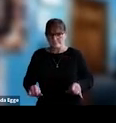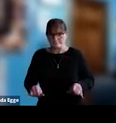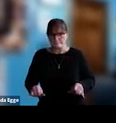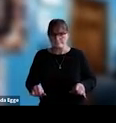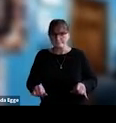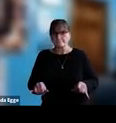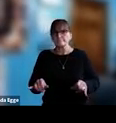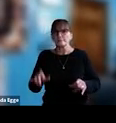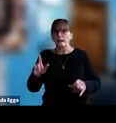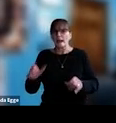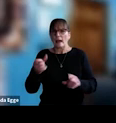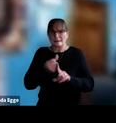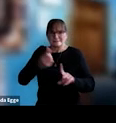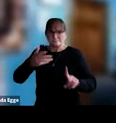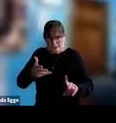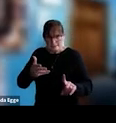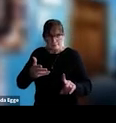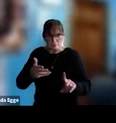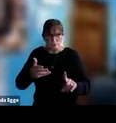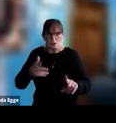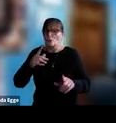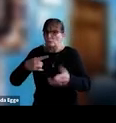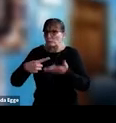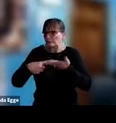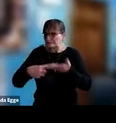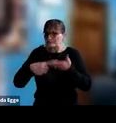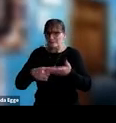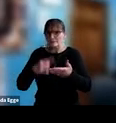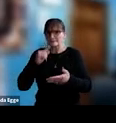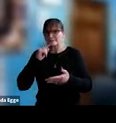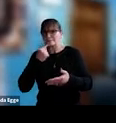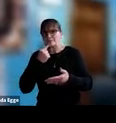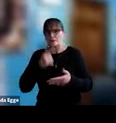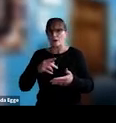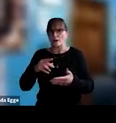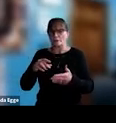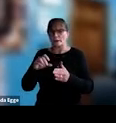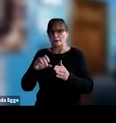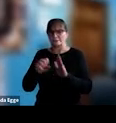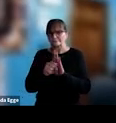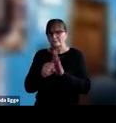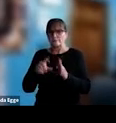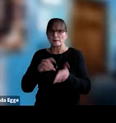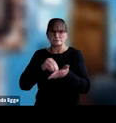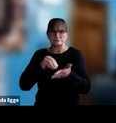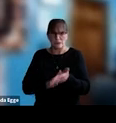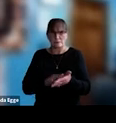Y luego profundizar en eso con la discusión de la gravedad de los síntomas durante los periodos documentados de no consumo.